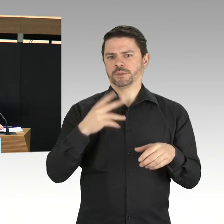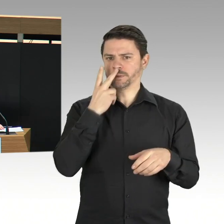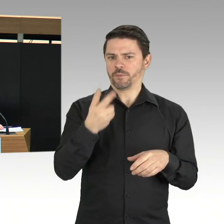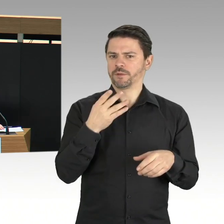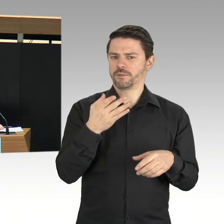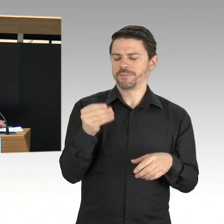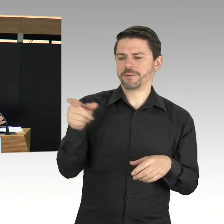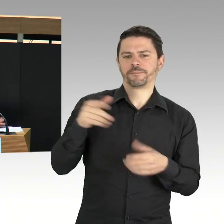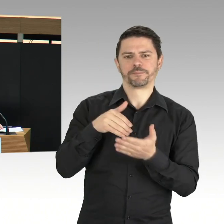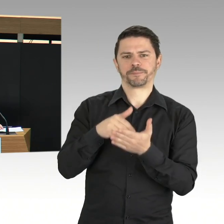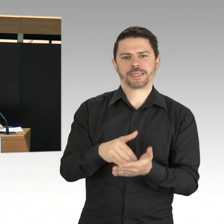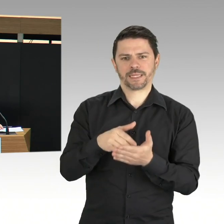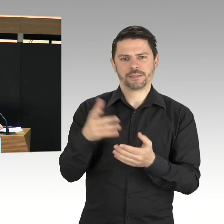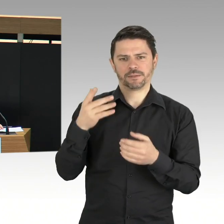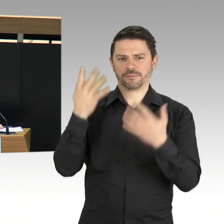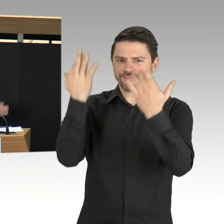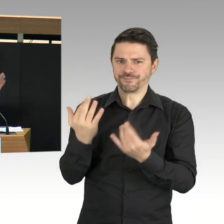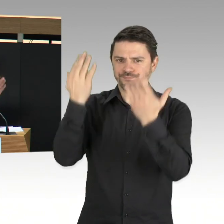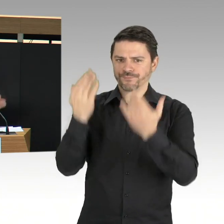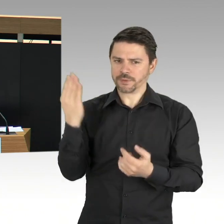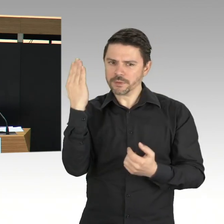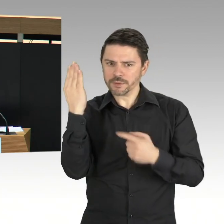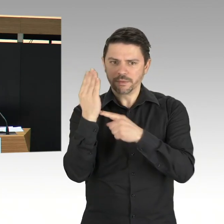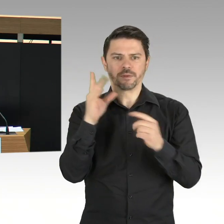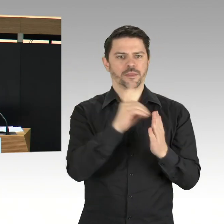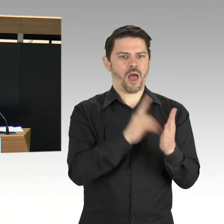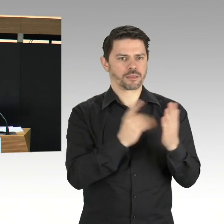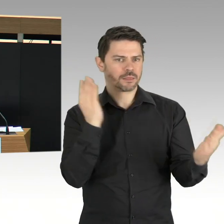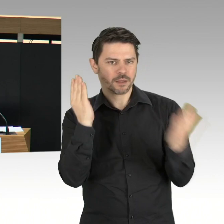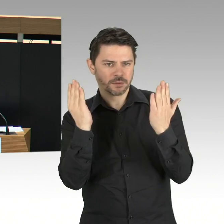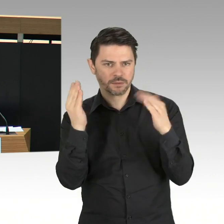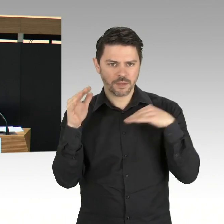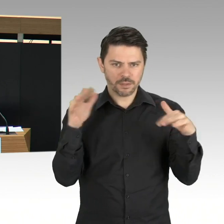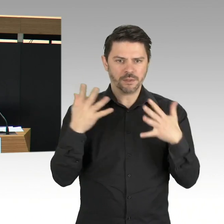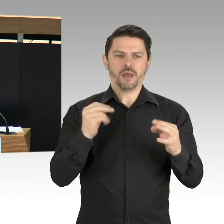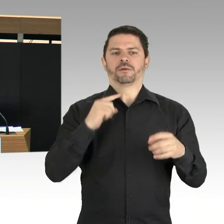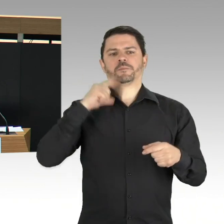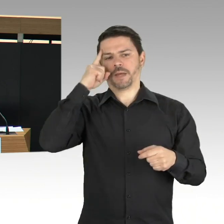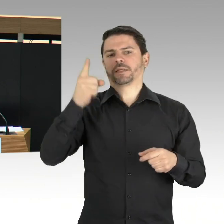und bevor die Opposition gleich wieder moppert nach dem Bundesmietrechts sind Mietdatenbanken übrigens zur Mieterhöhungsbegründung erlaubt.